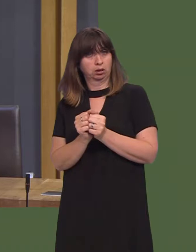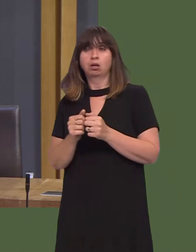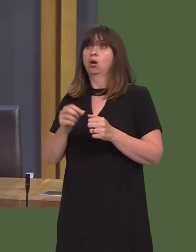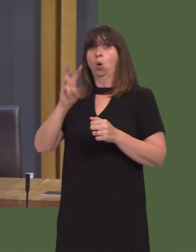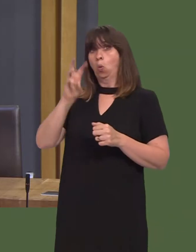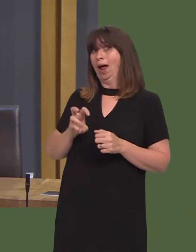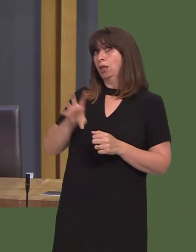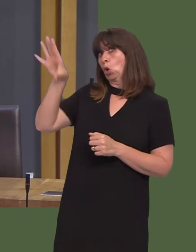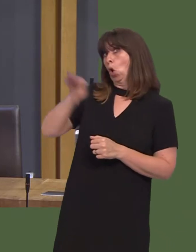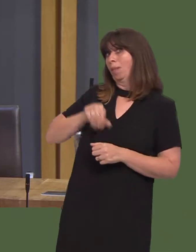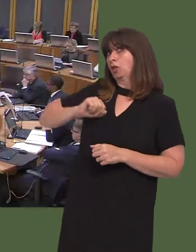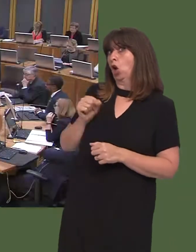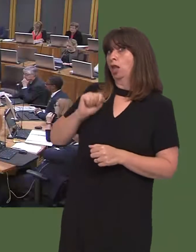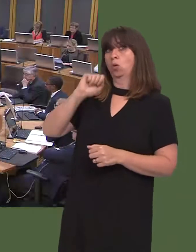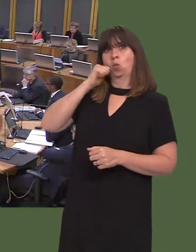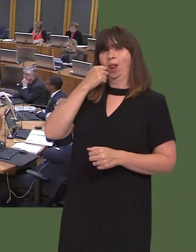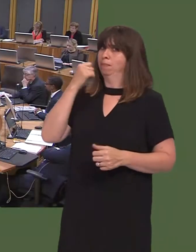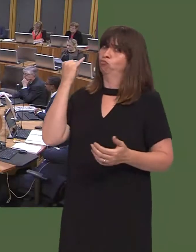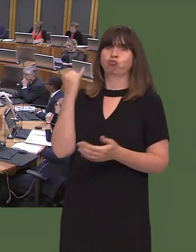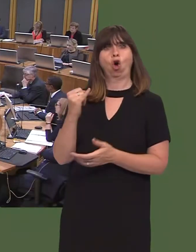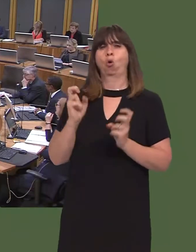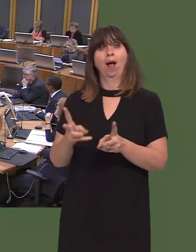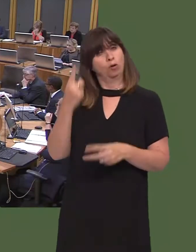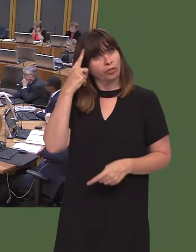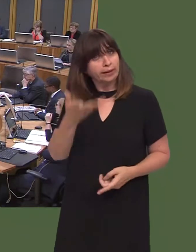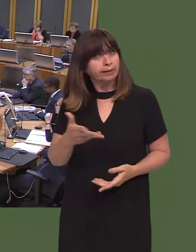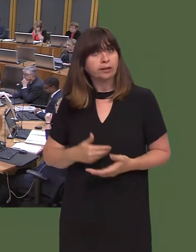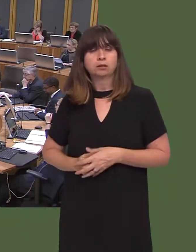yng Nghymru yn gamgymeriad mawr? Carwyn Jones: Wel, rydym niín gwybod bod